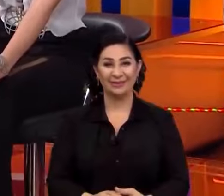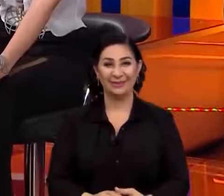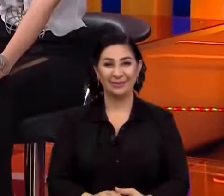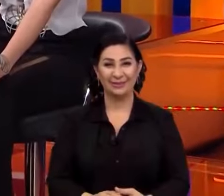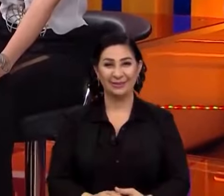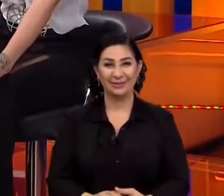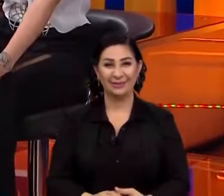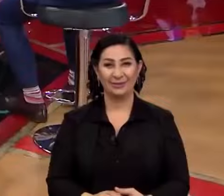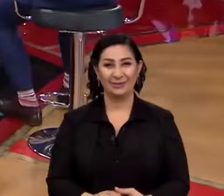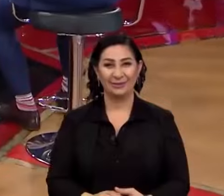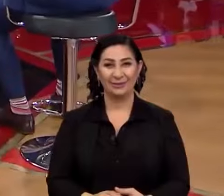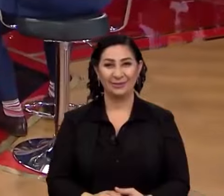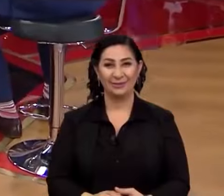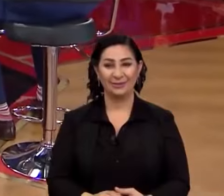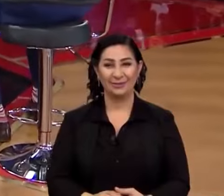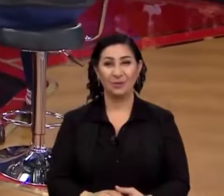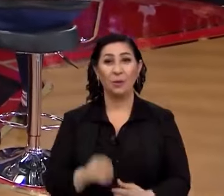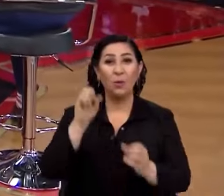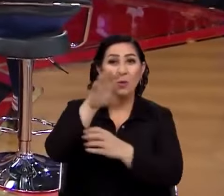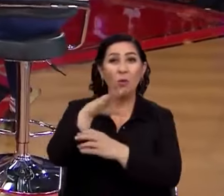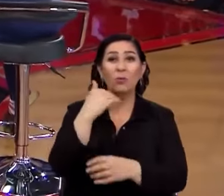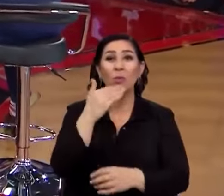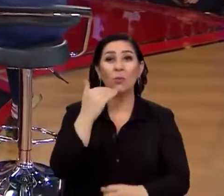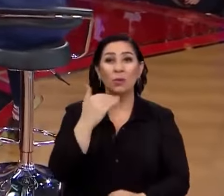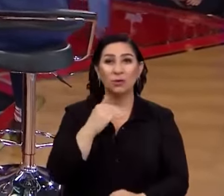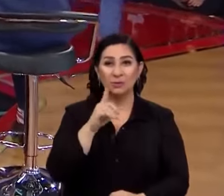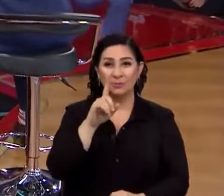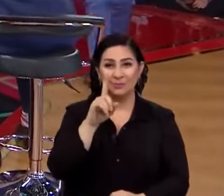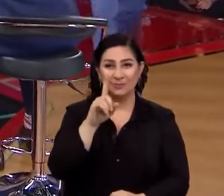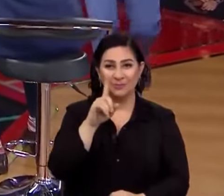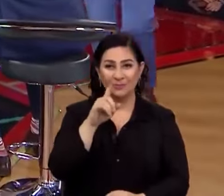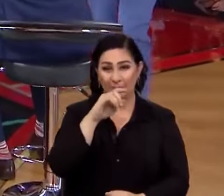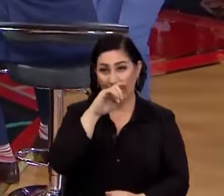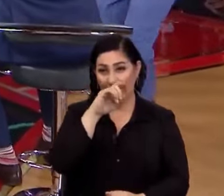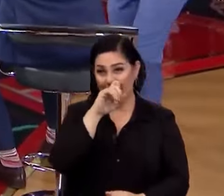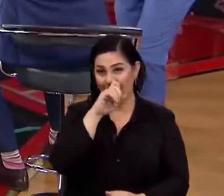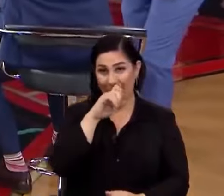adam vermiyor veremiyor muyuz veremiyor